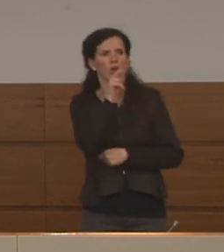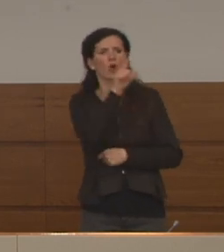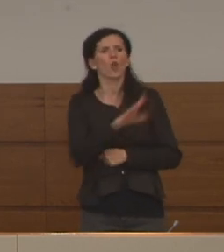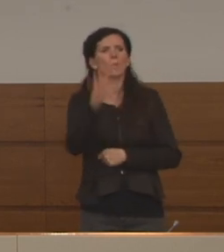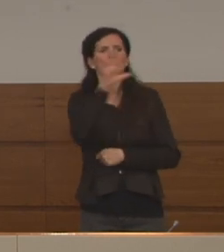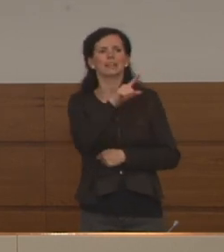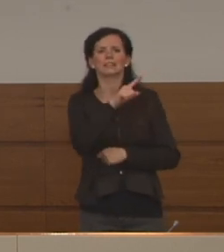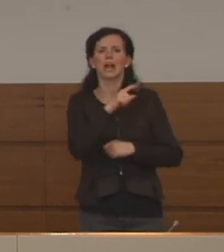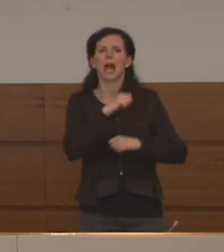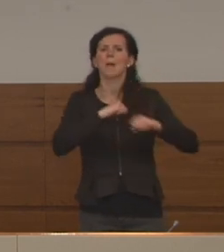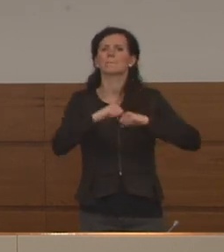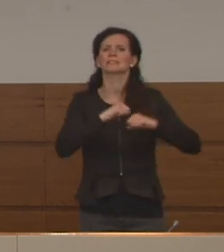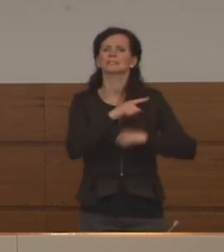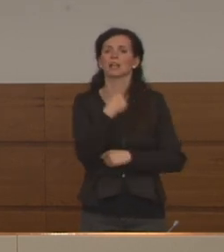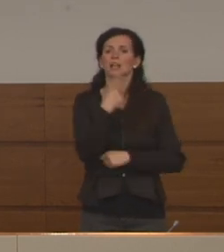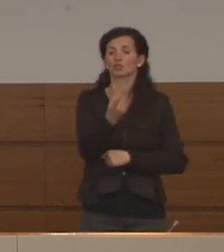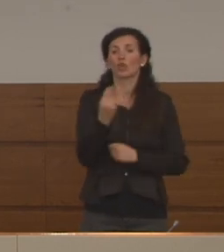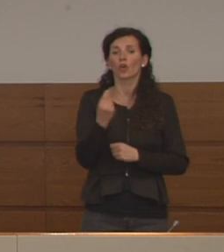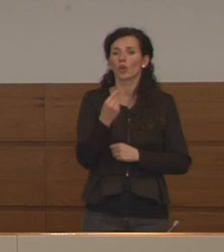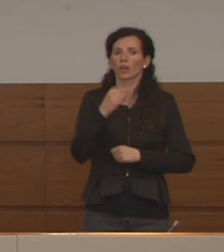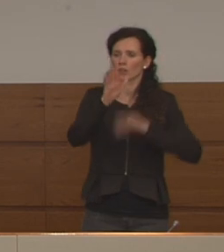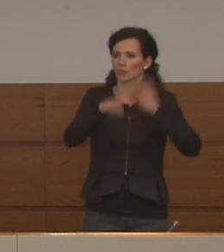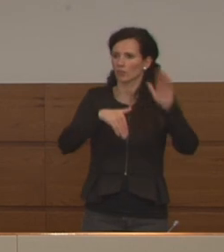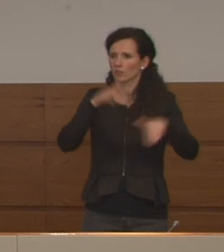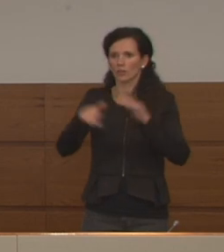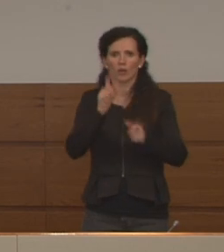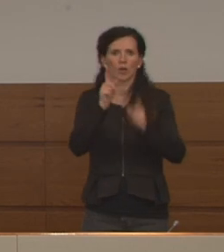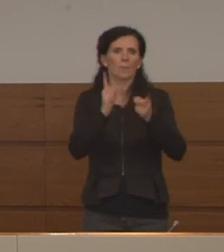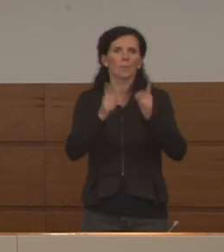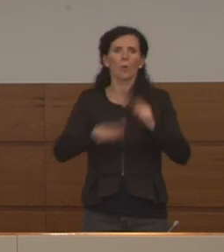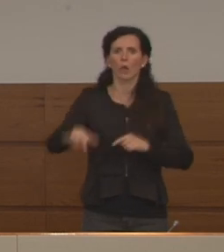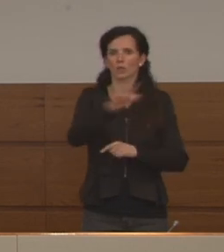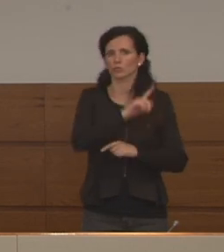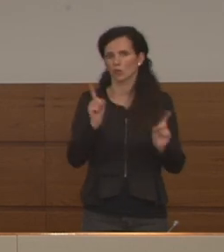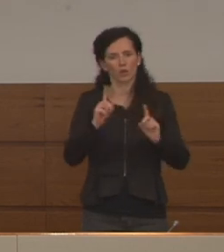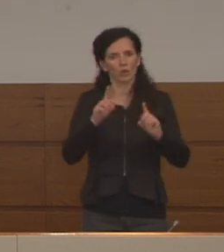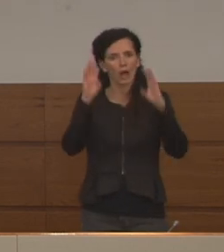in merito al richiamo alla popolazione